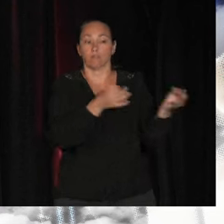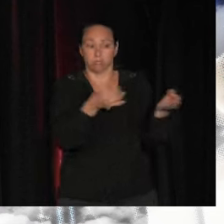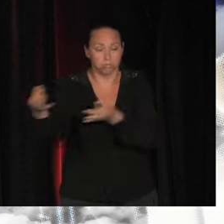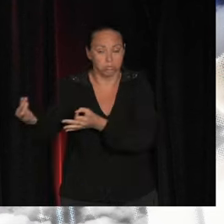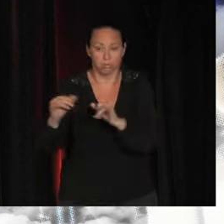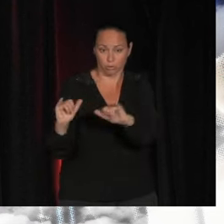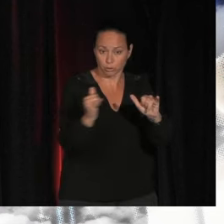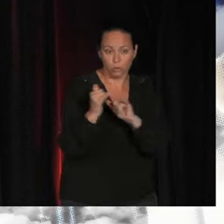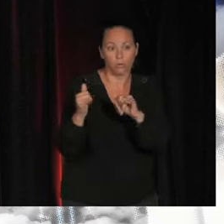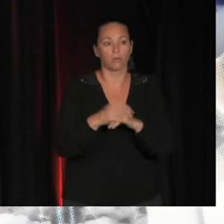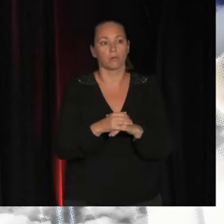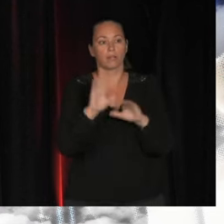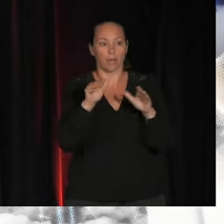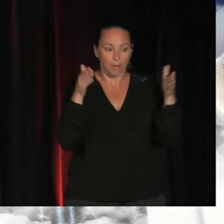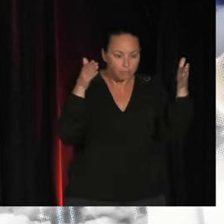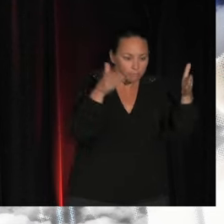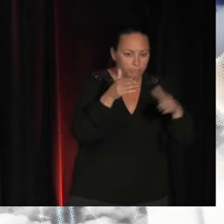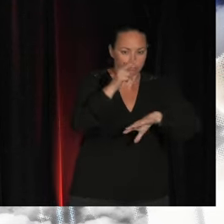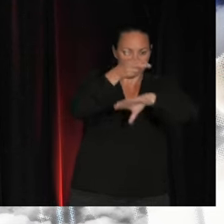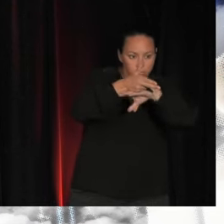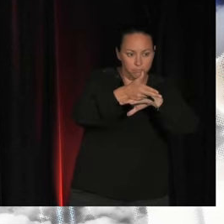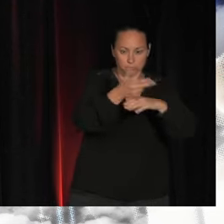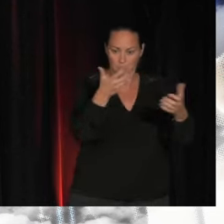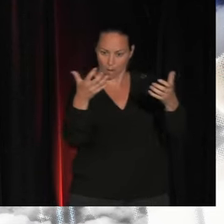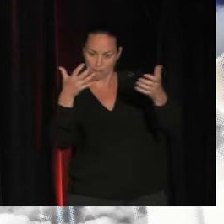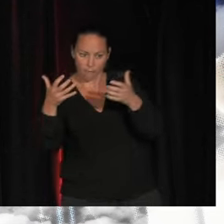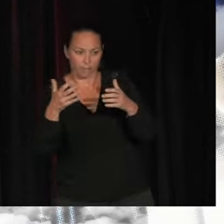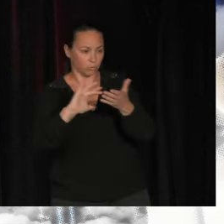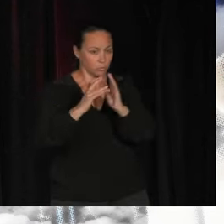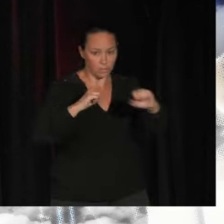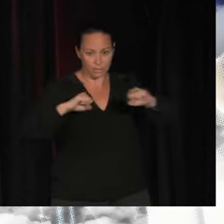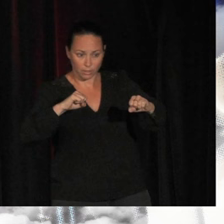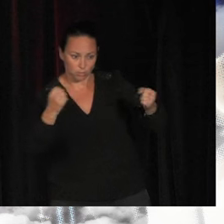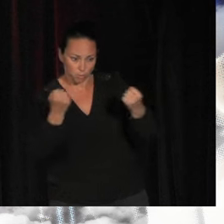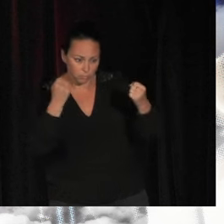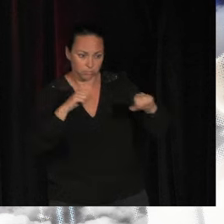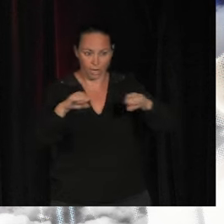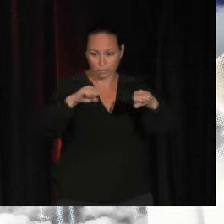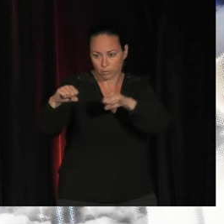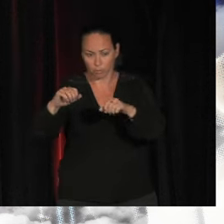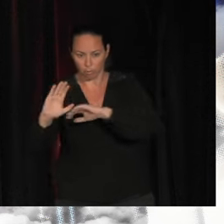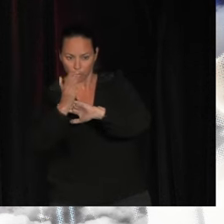de créer de bons angles de caméra et à bien mettre en valeur chaque action du jeu. C'est ultra impressionnant, le travail qui a été fait là-dessus,